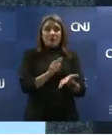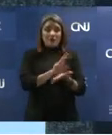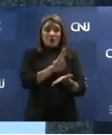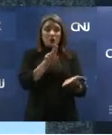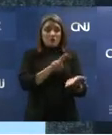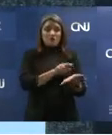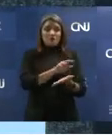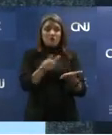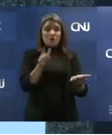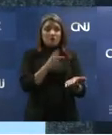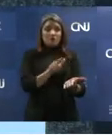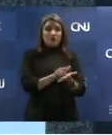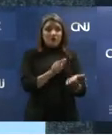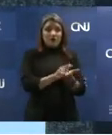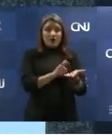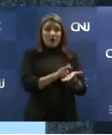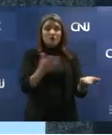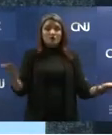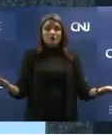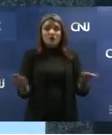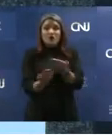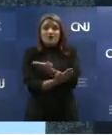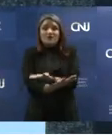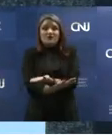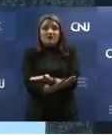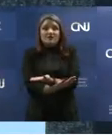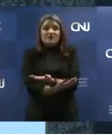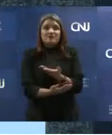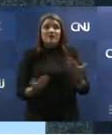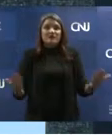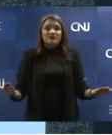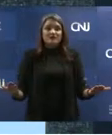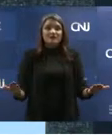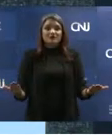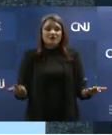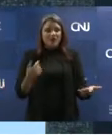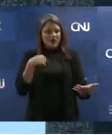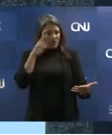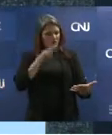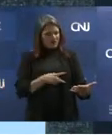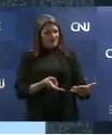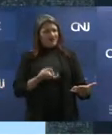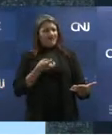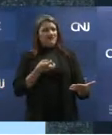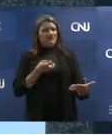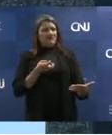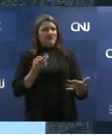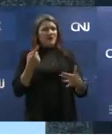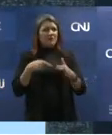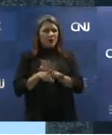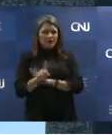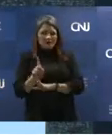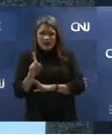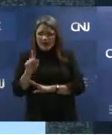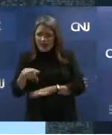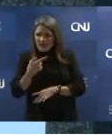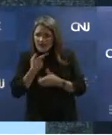E eu certa feita, me deparei com a perplexidade que eu perguntei se era da livre e espontânea vontade um dos a receber a outra,